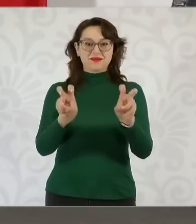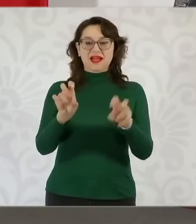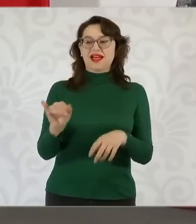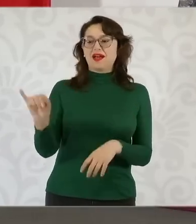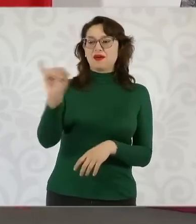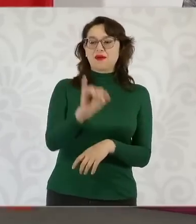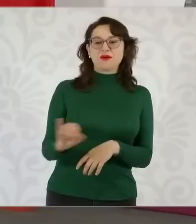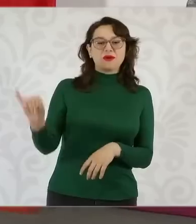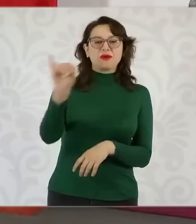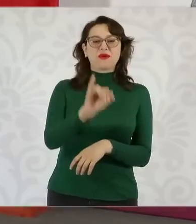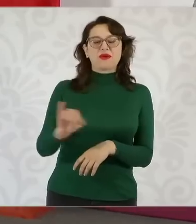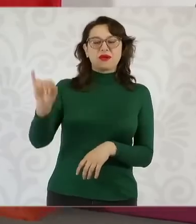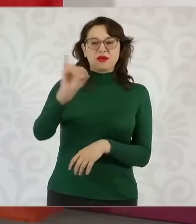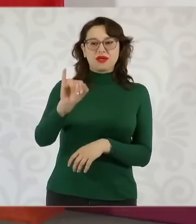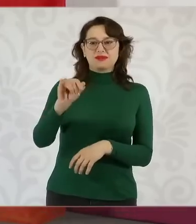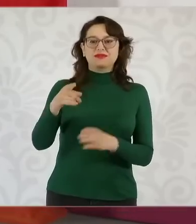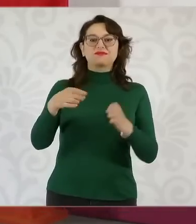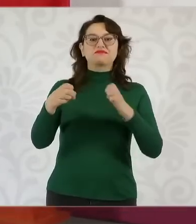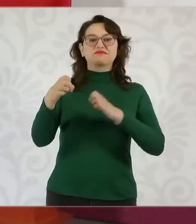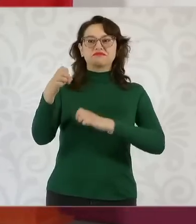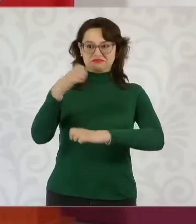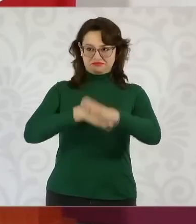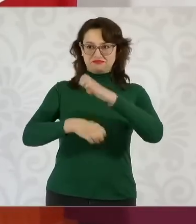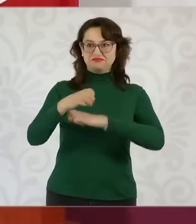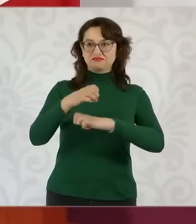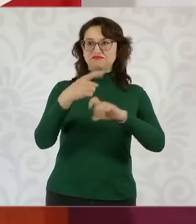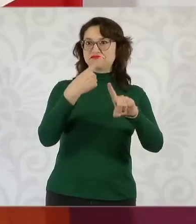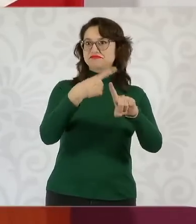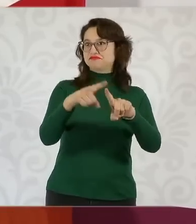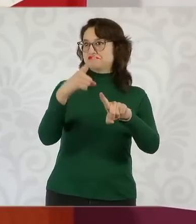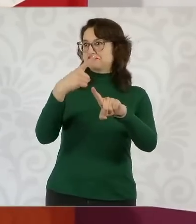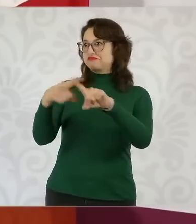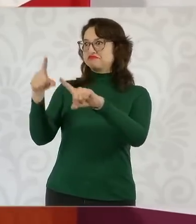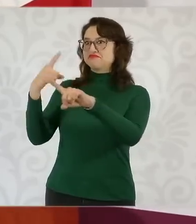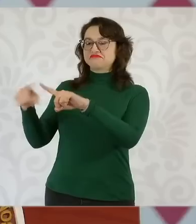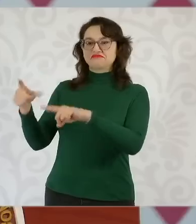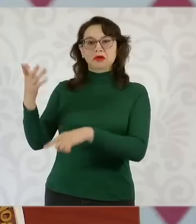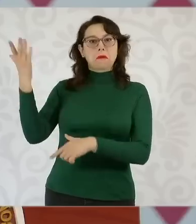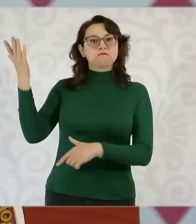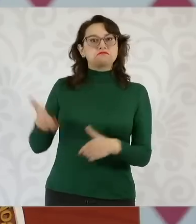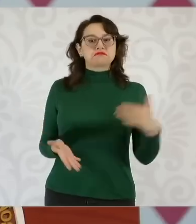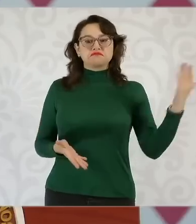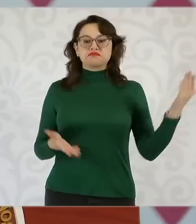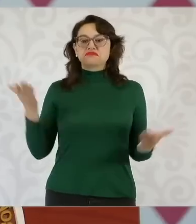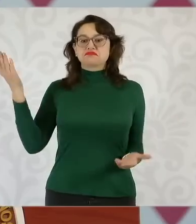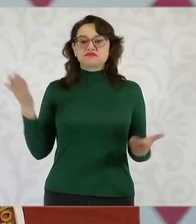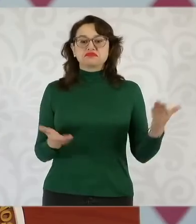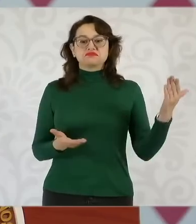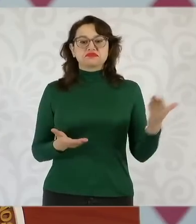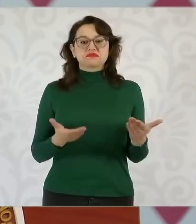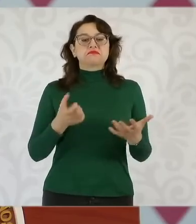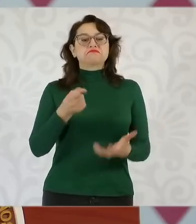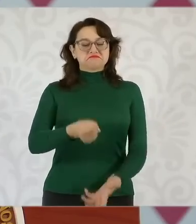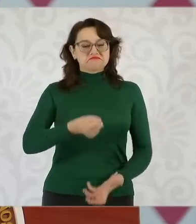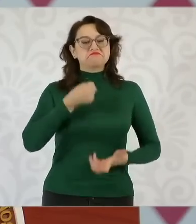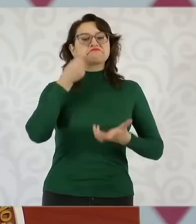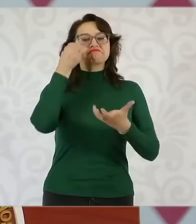inversiones que están llegando a México que están propuestas para nuestro país y además